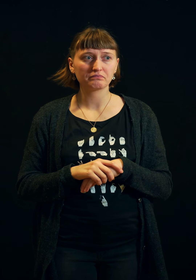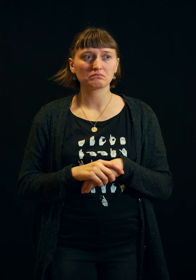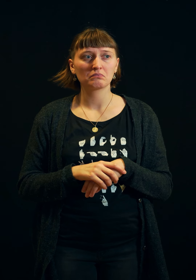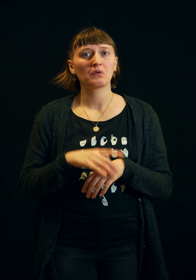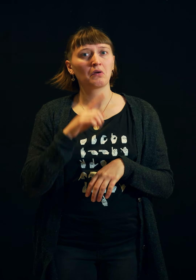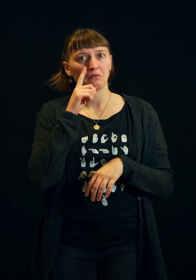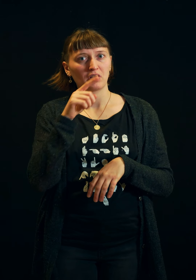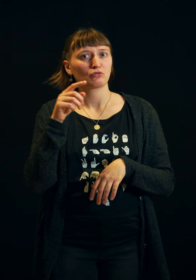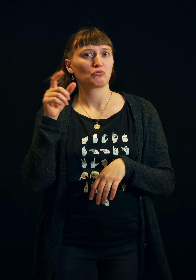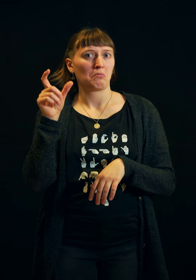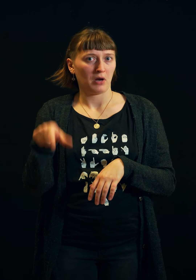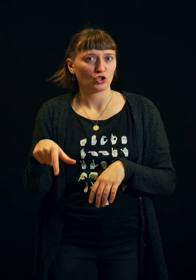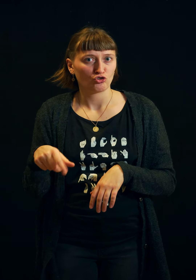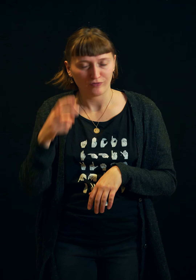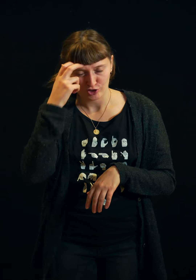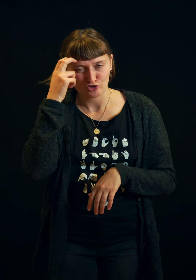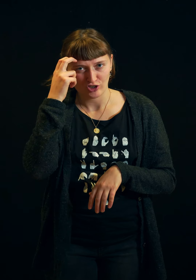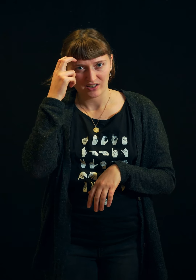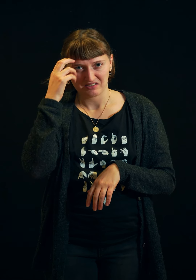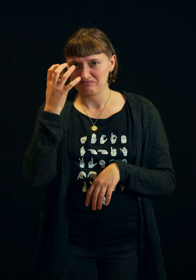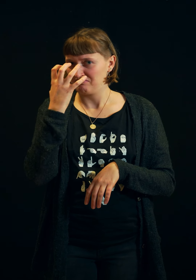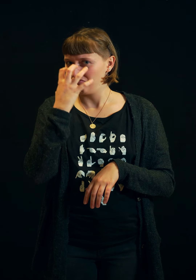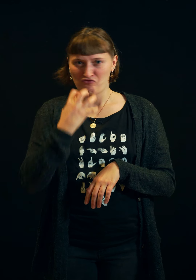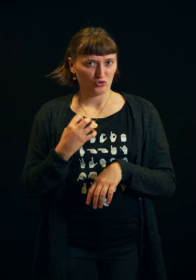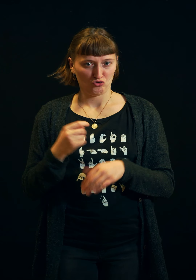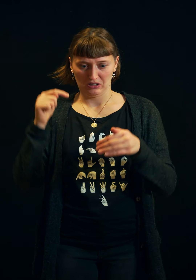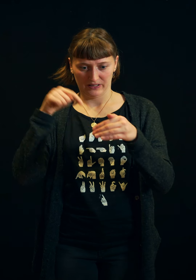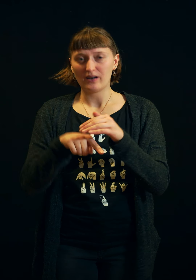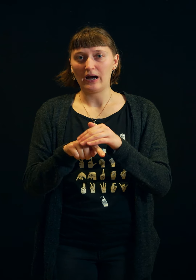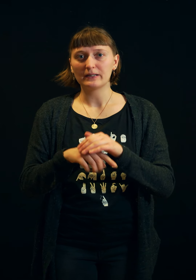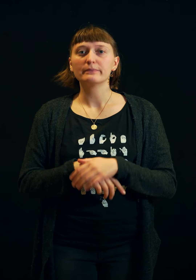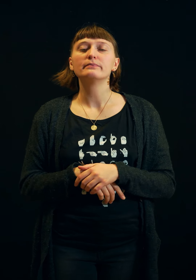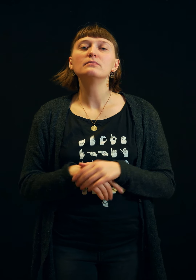traurig und gemieden, kaum von wachem Geist bewohnbar.